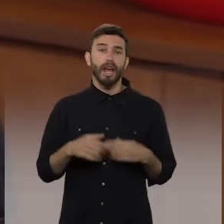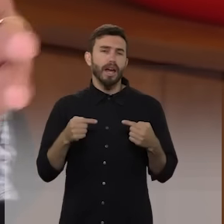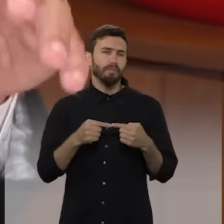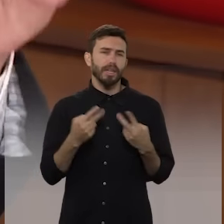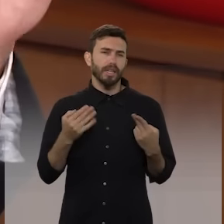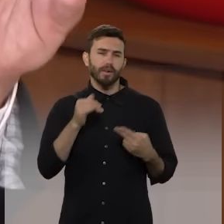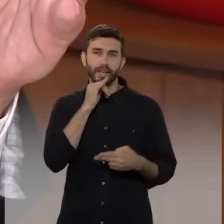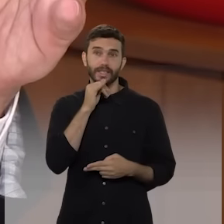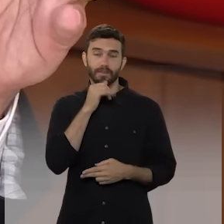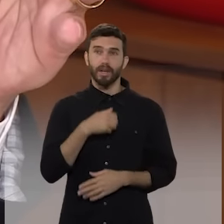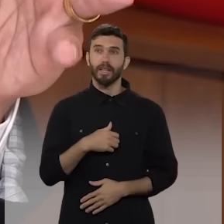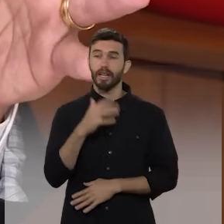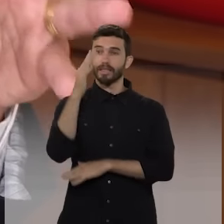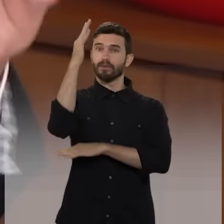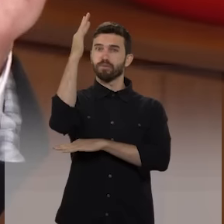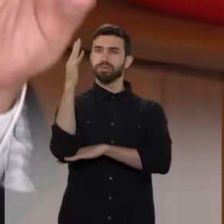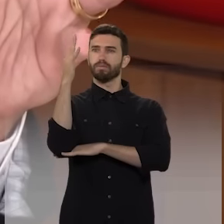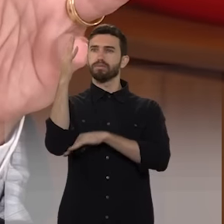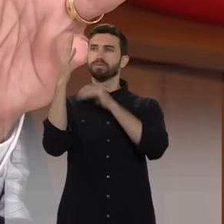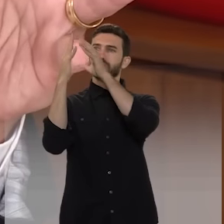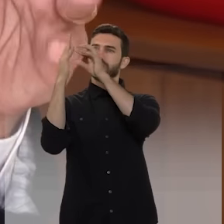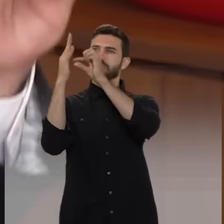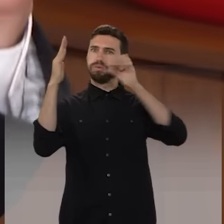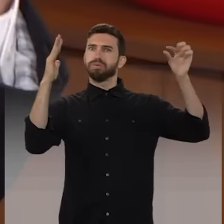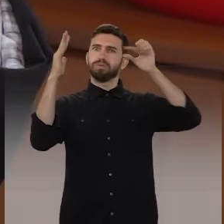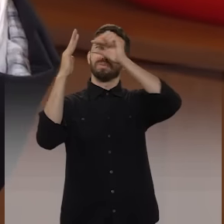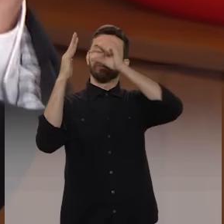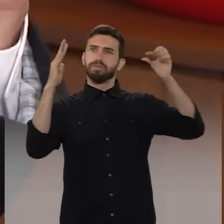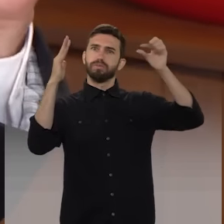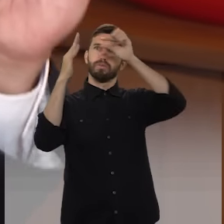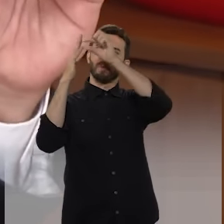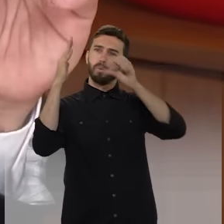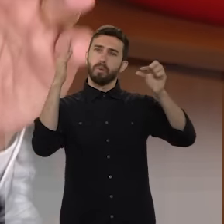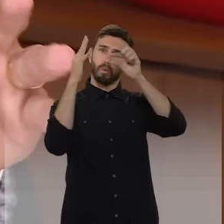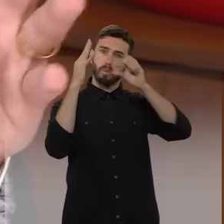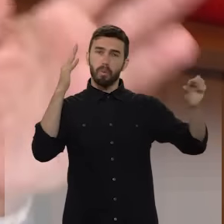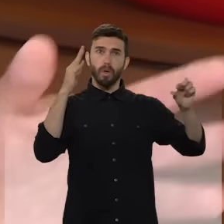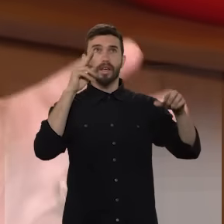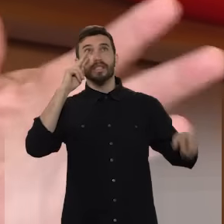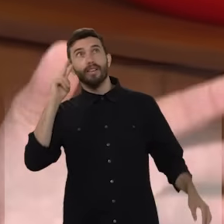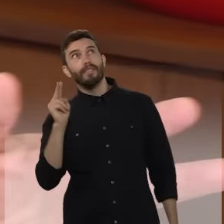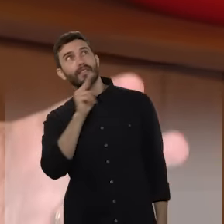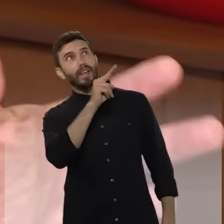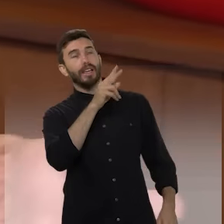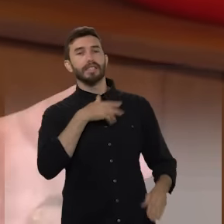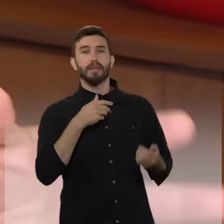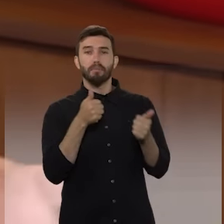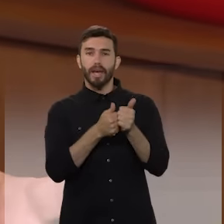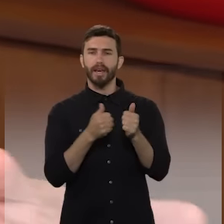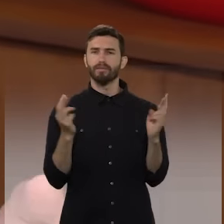vemos torres de transmissão, torres grandes com cabos passando. Então, essa é a rede